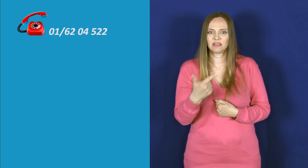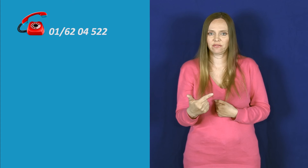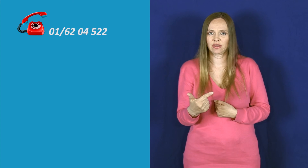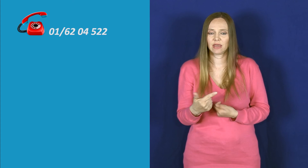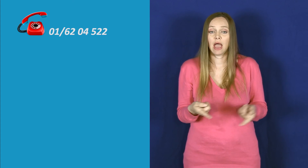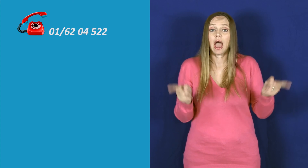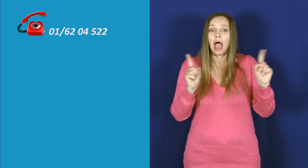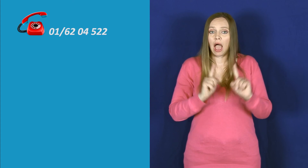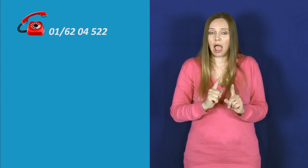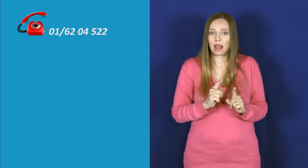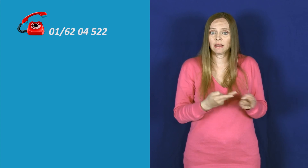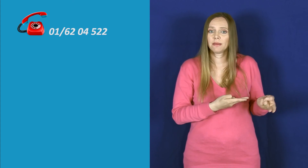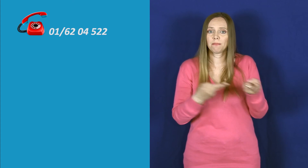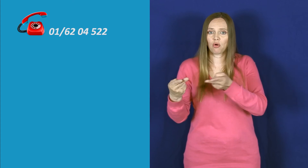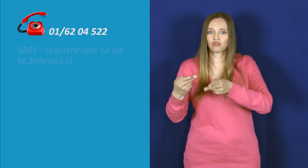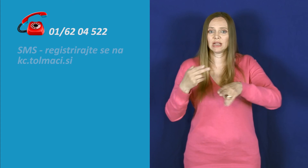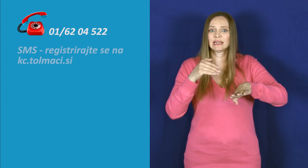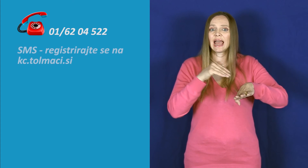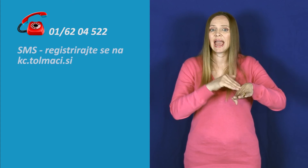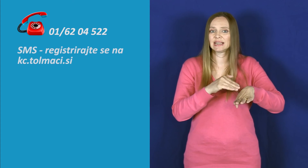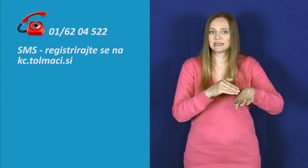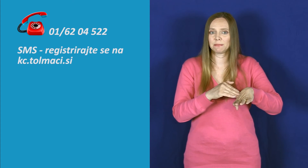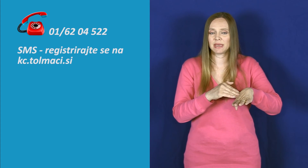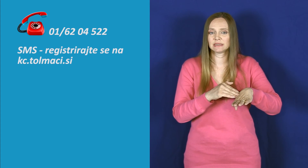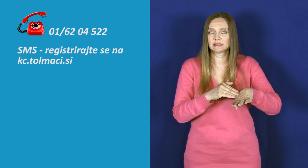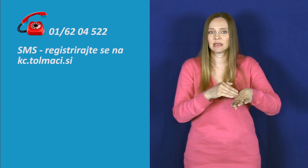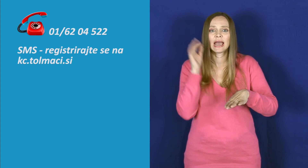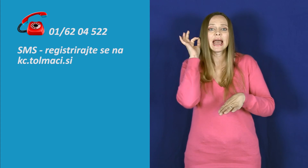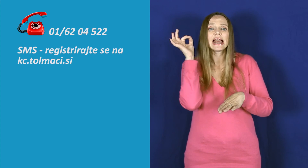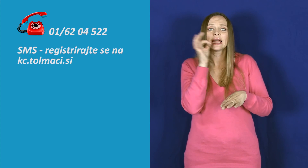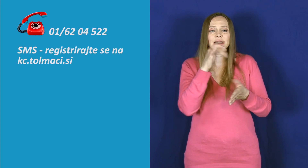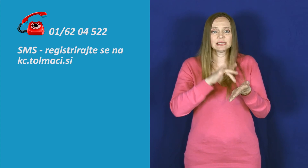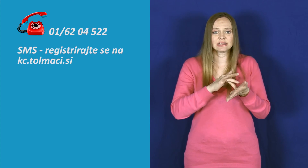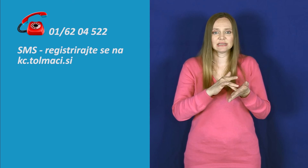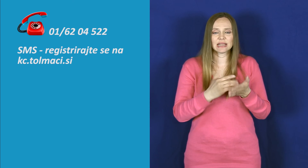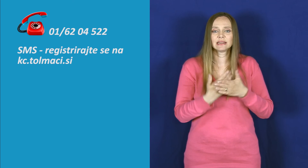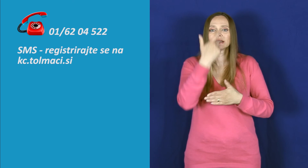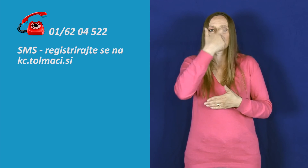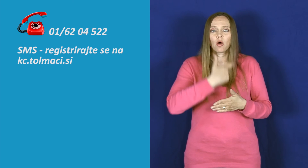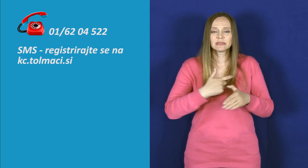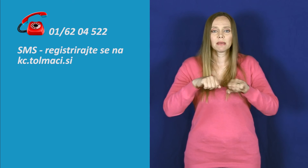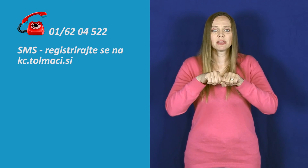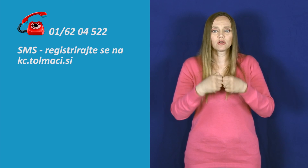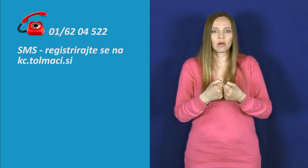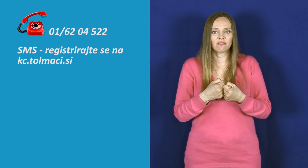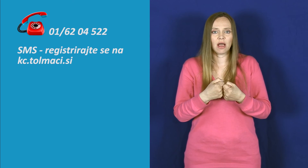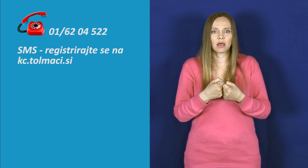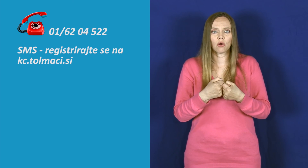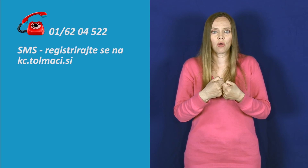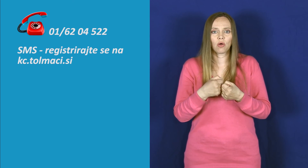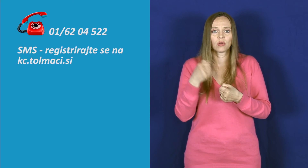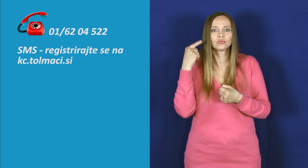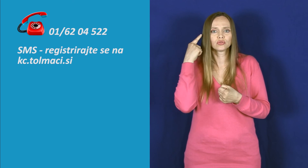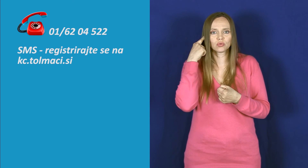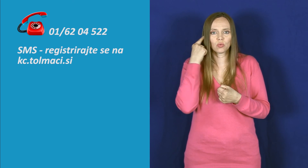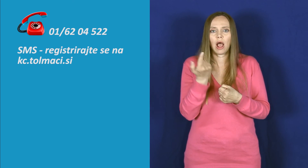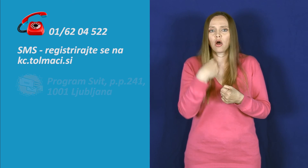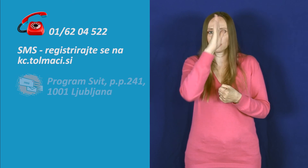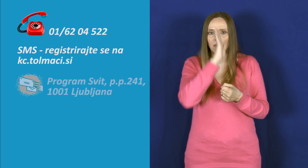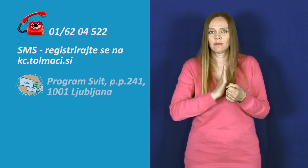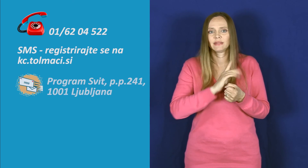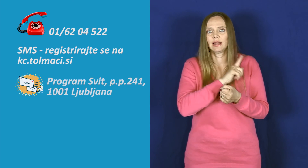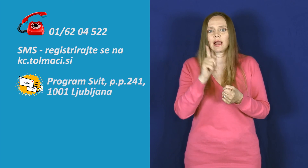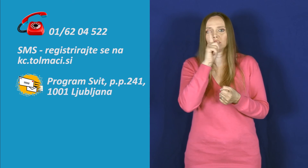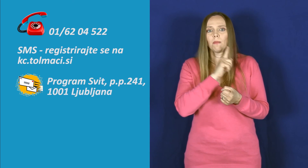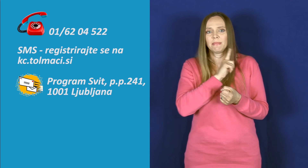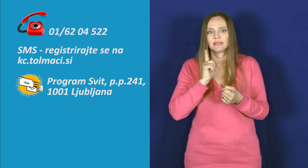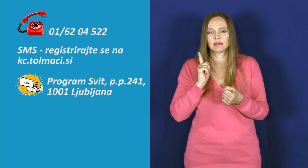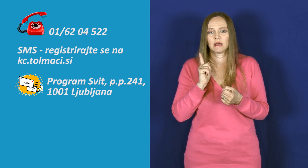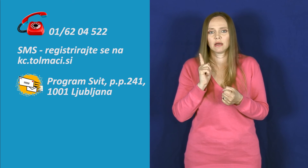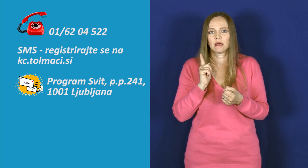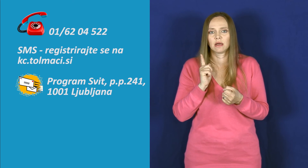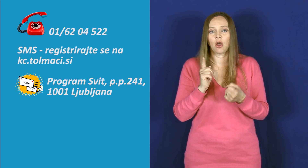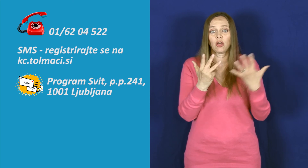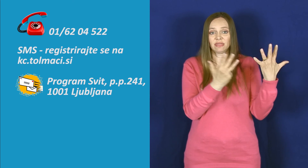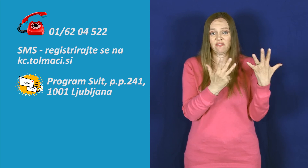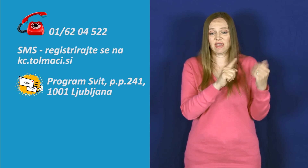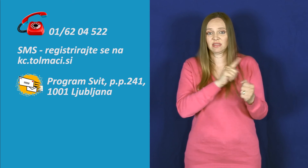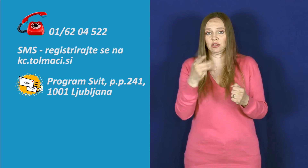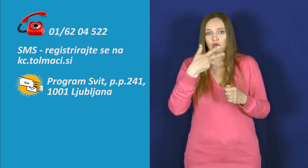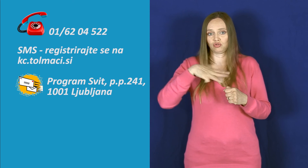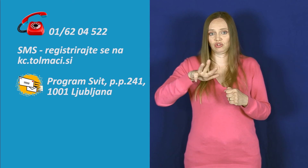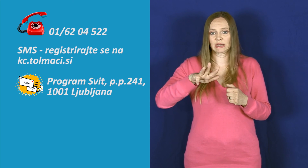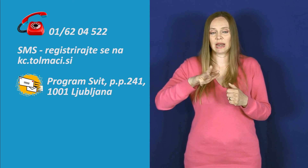ali pošljete SMS v Klicni center za osebe z okvaro sluha od ponedeljka do petka od 9. do 14. ure.